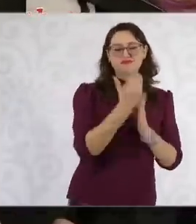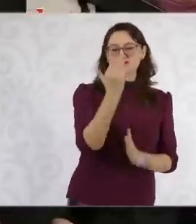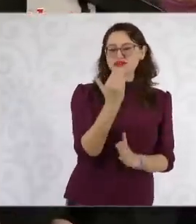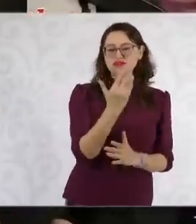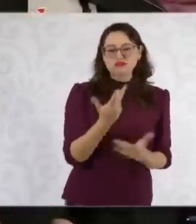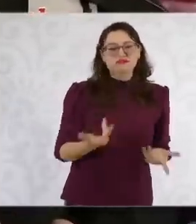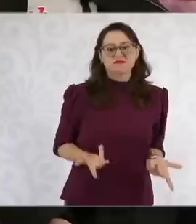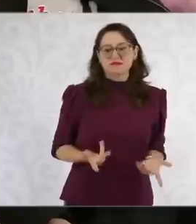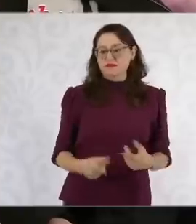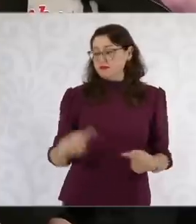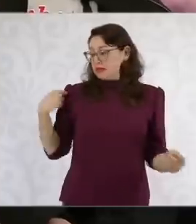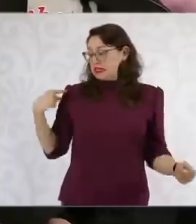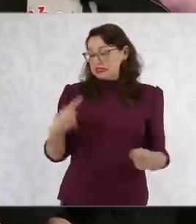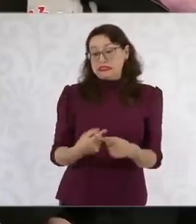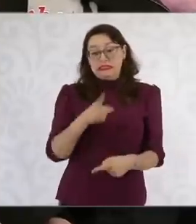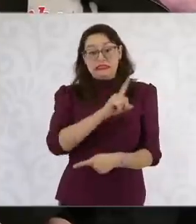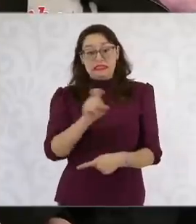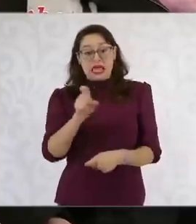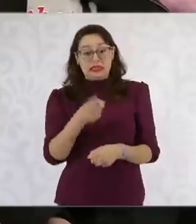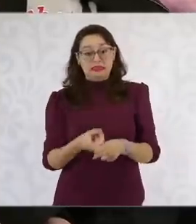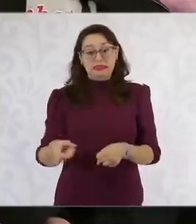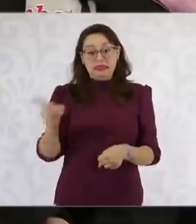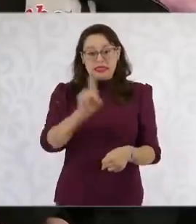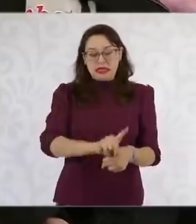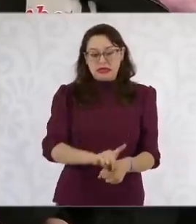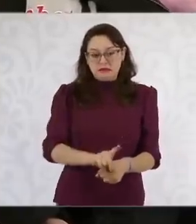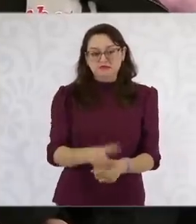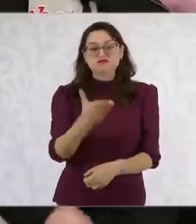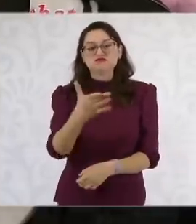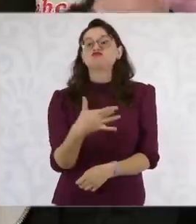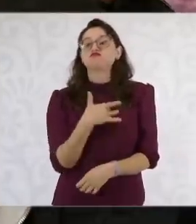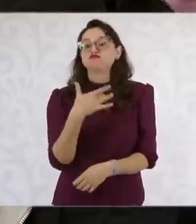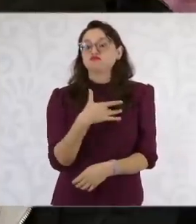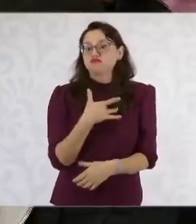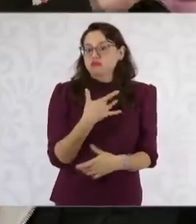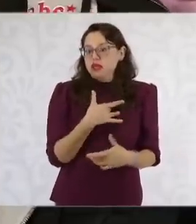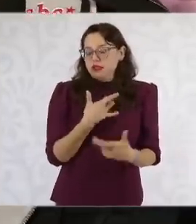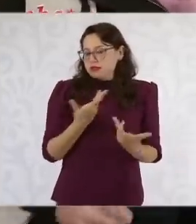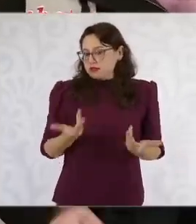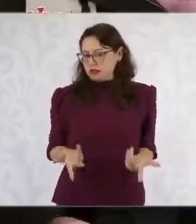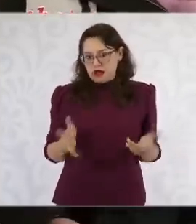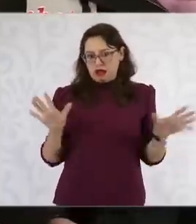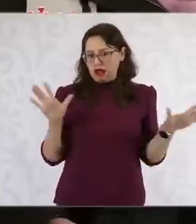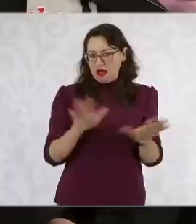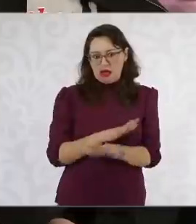gobierno si usted está considerando este pues modificar su estrategia de seguridad